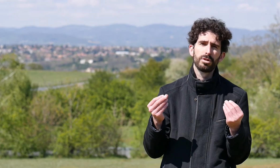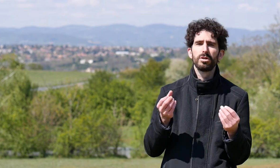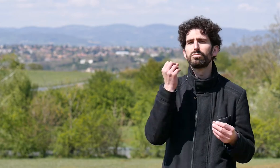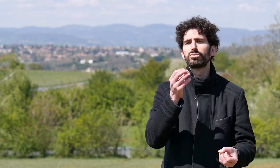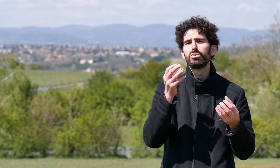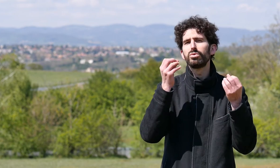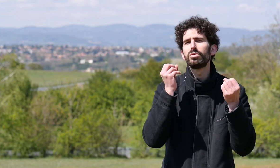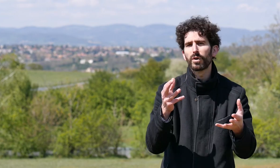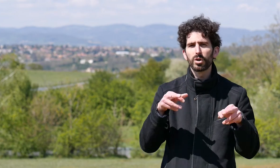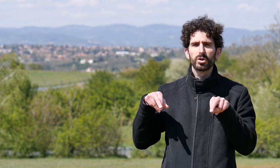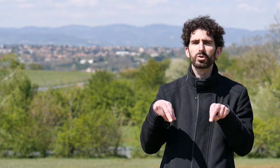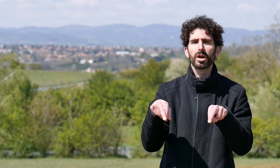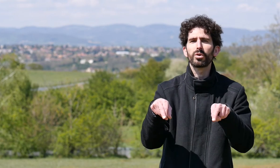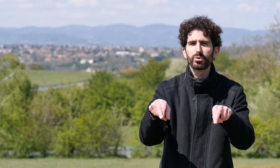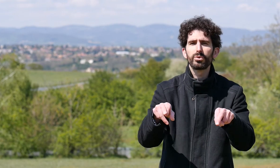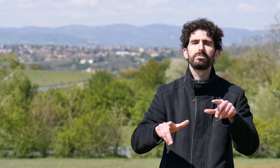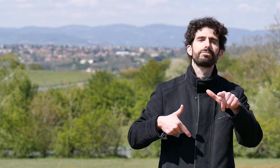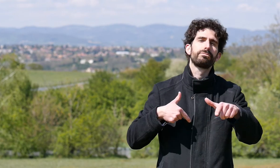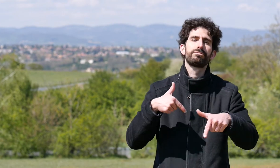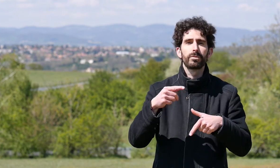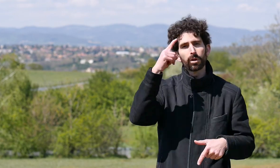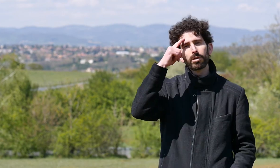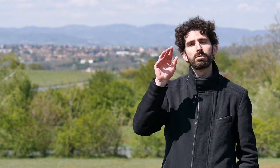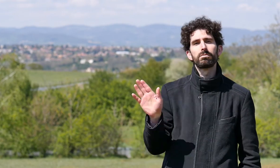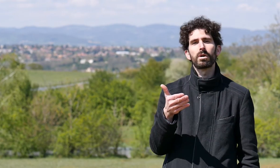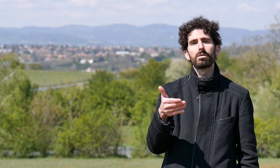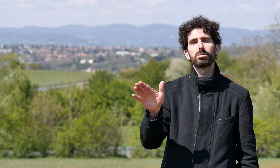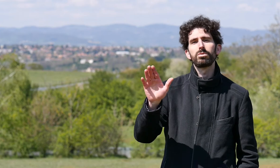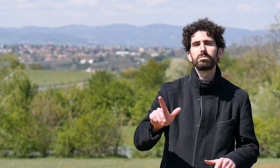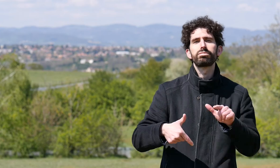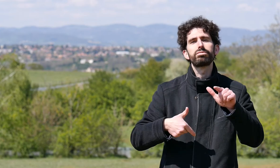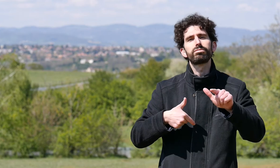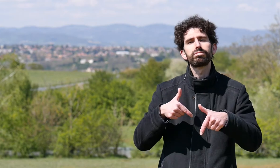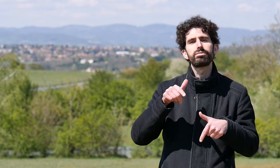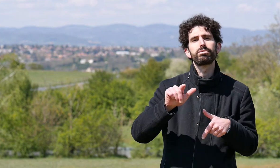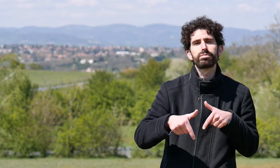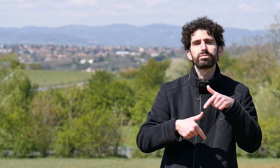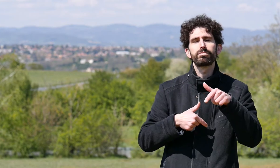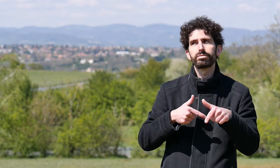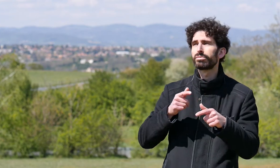Souvent, je marche dans la rue, ma pensée vagabonde